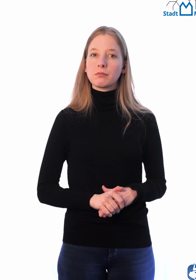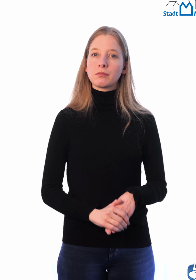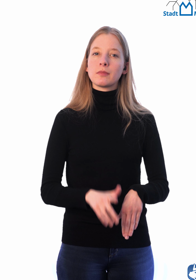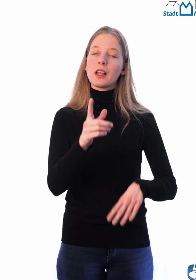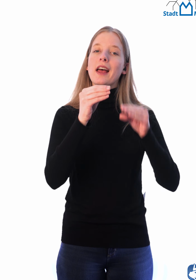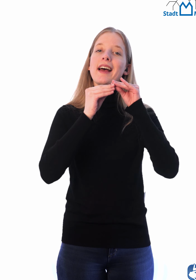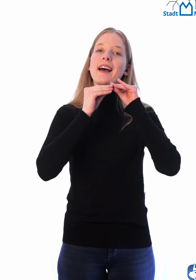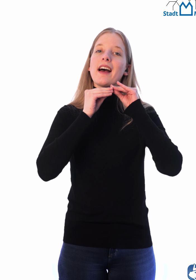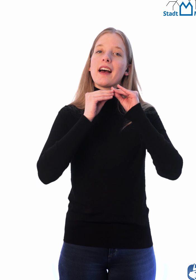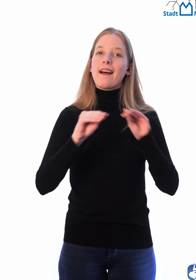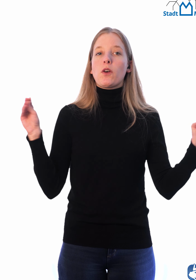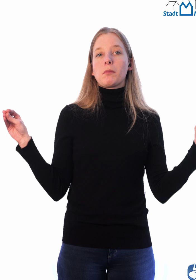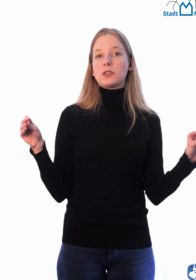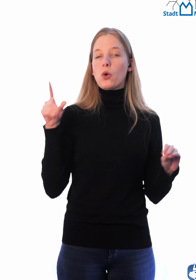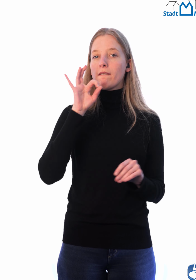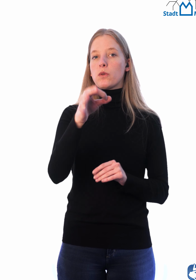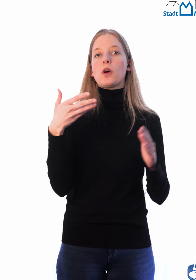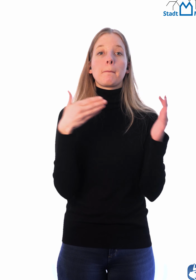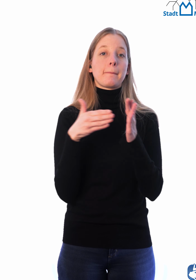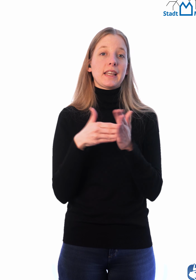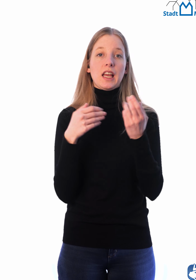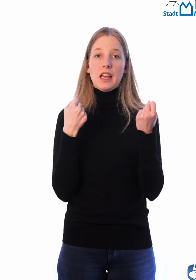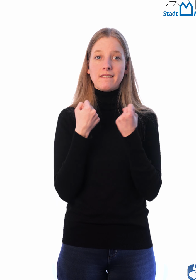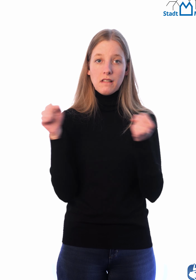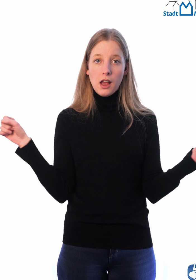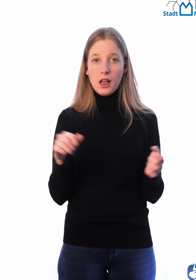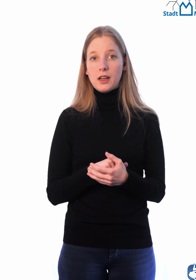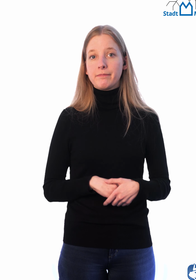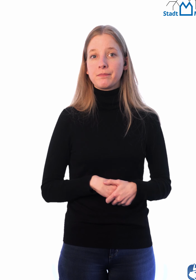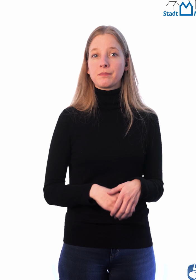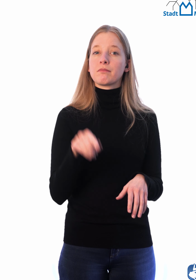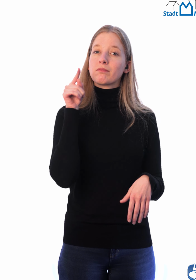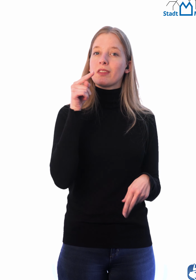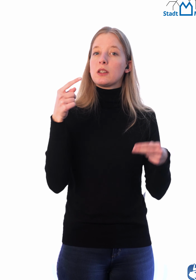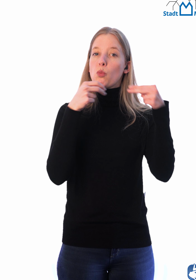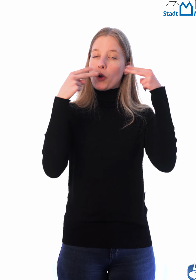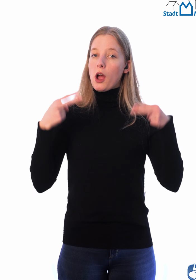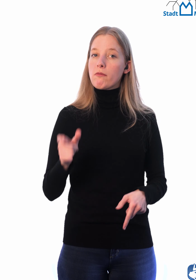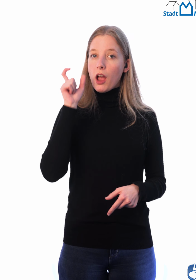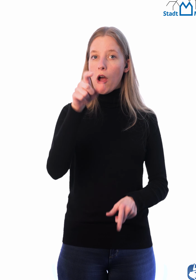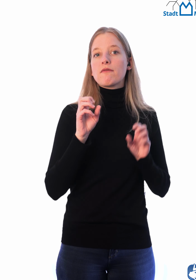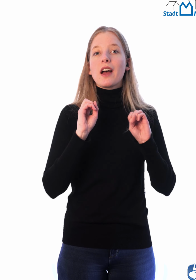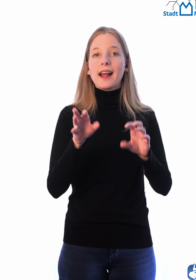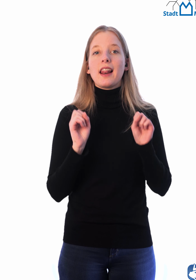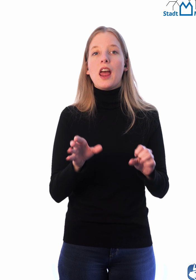Informationen zur Barrierefreiheit Auf dieser Seite wird erklärt,